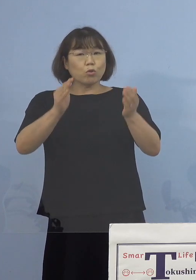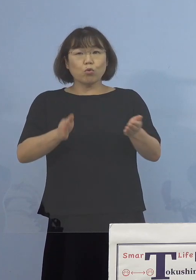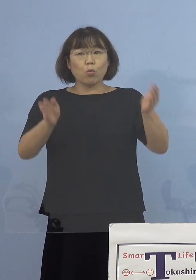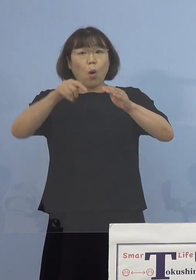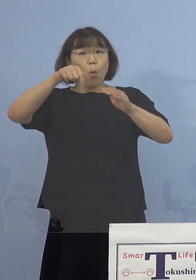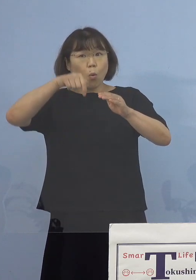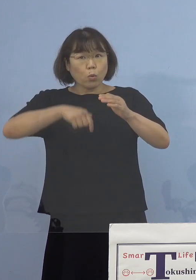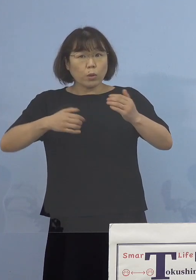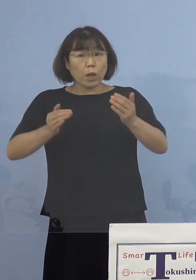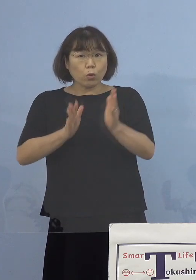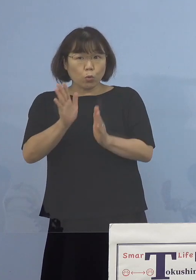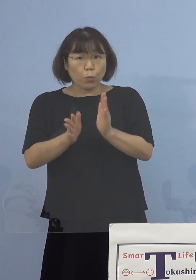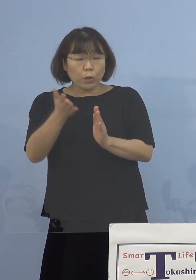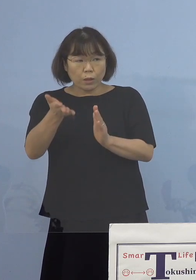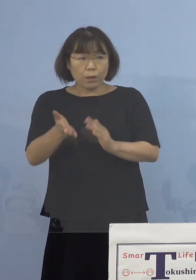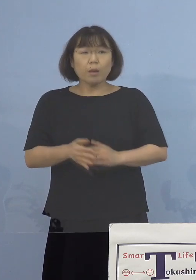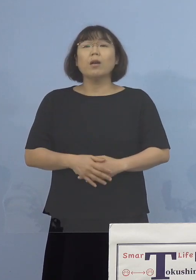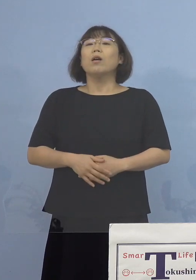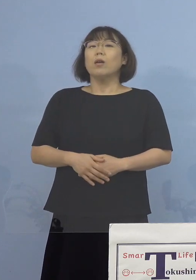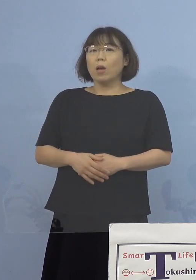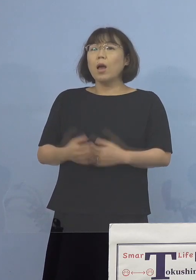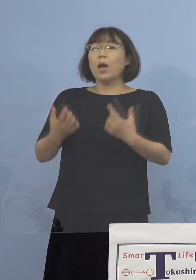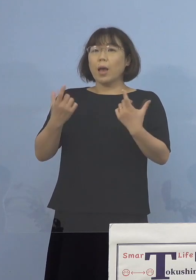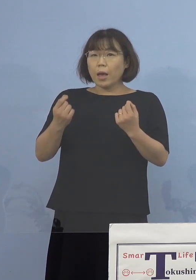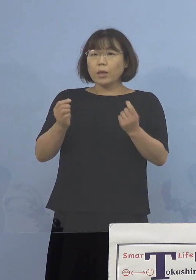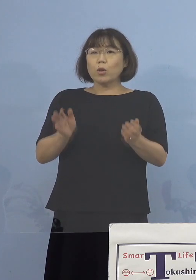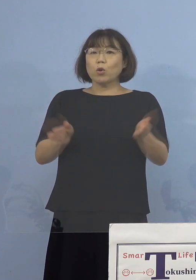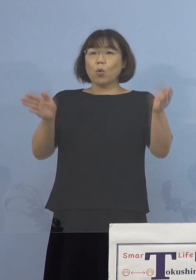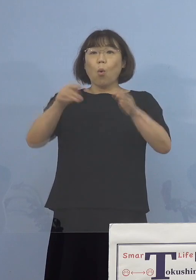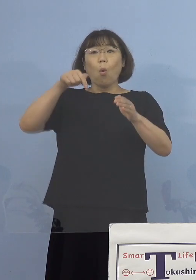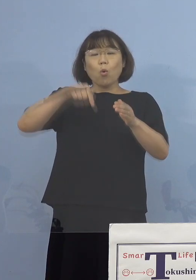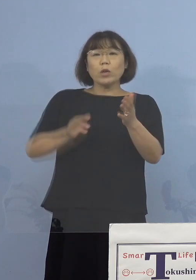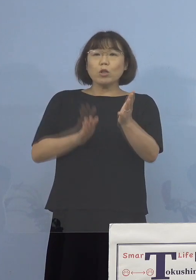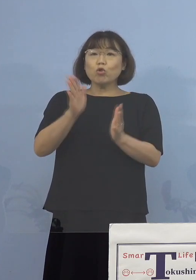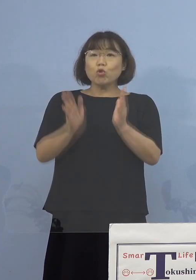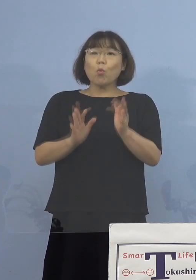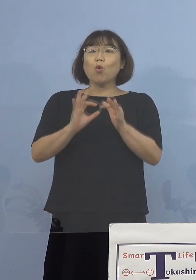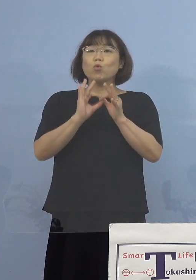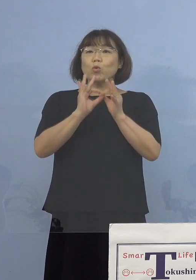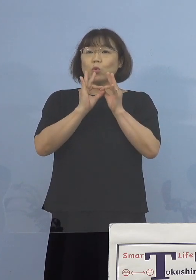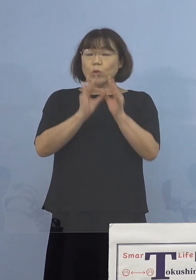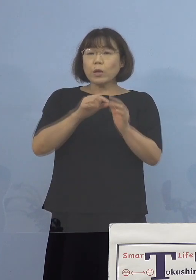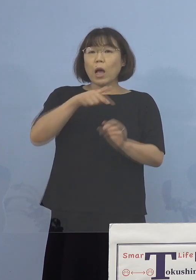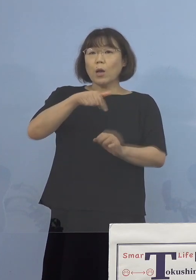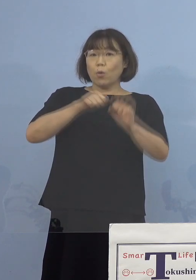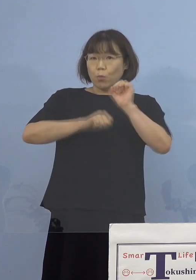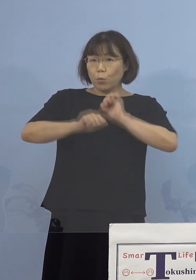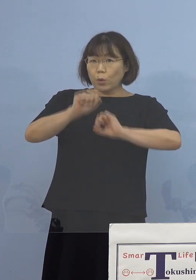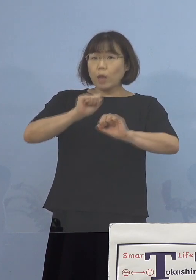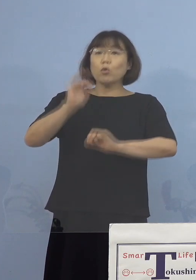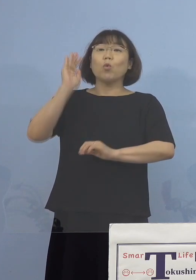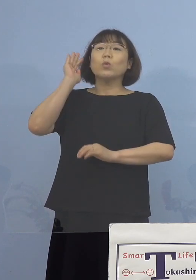（保健福祉部長） 屋内のスポーツ活動 スポーツ関係の部活動というふうに聞いております